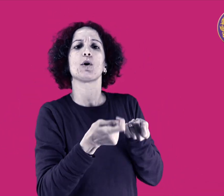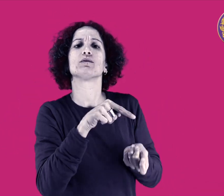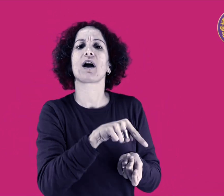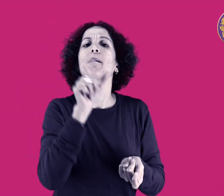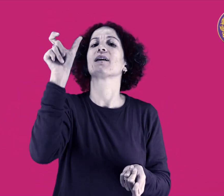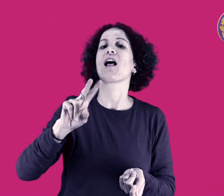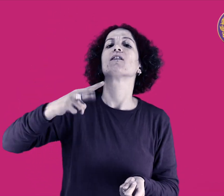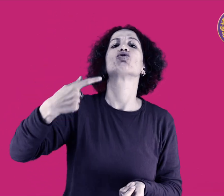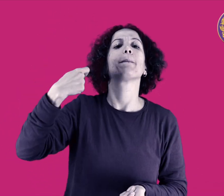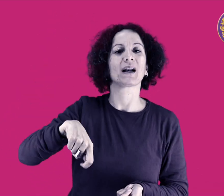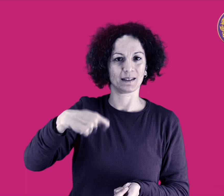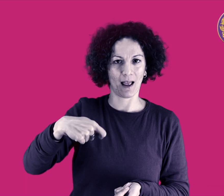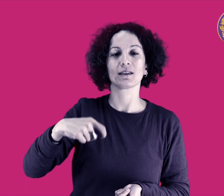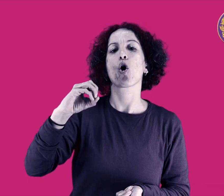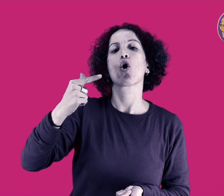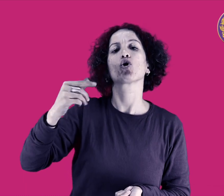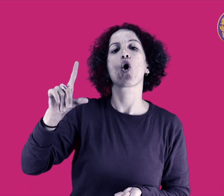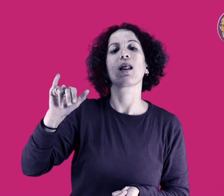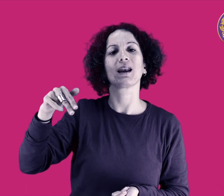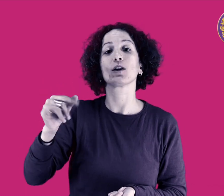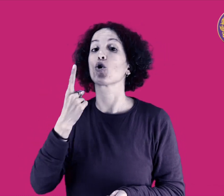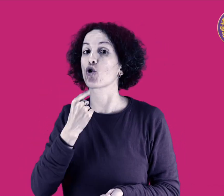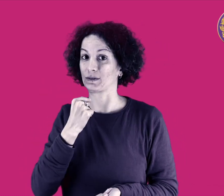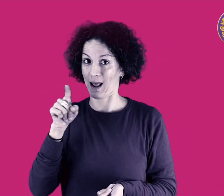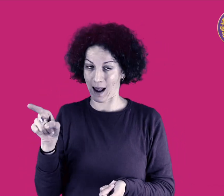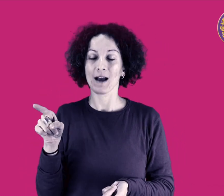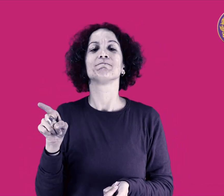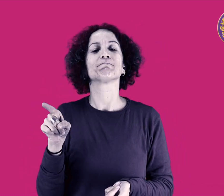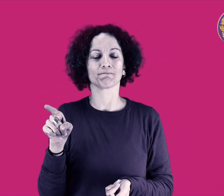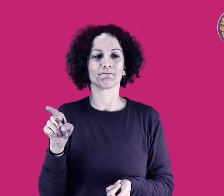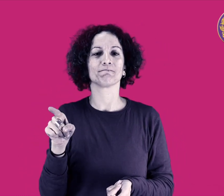un luogo aperto alle socie e alle dirigenti ENS, di cui la responsabile è la Vice Presidente Rosella Ottolini.